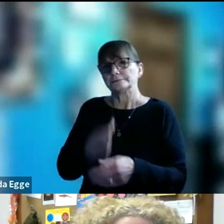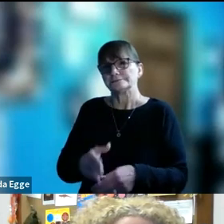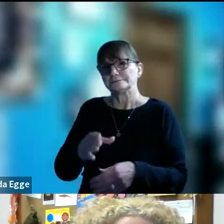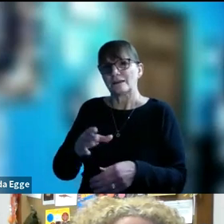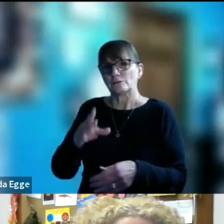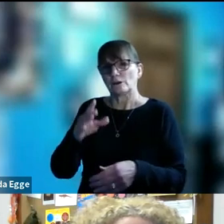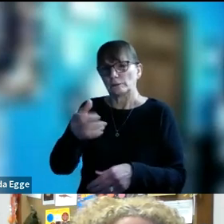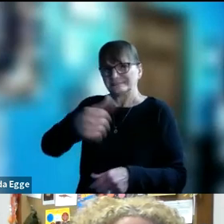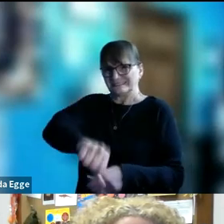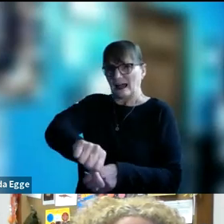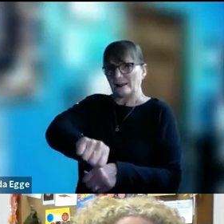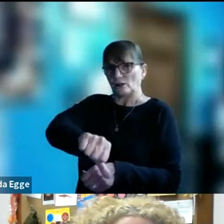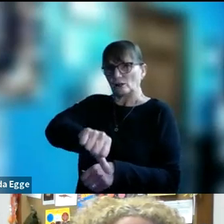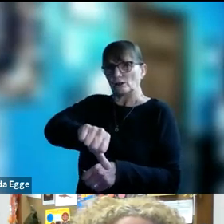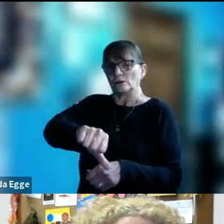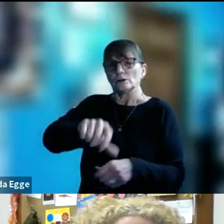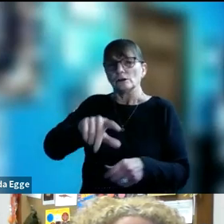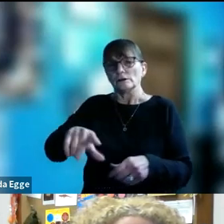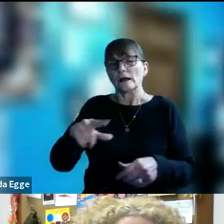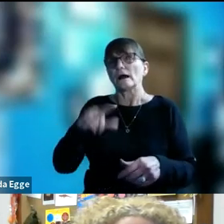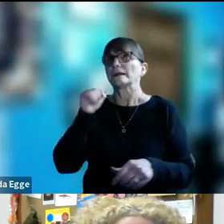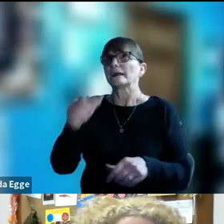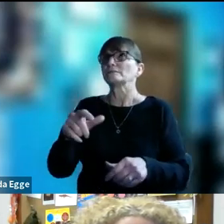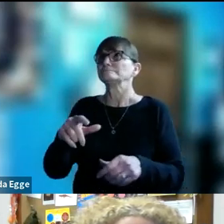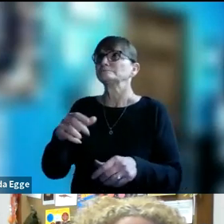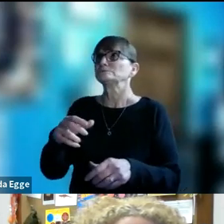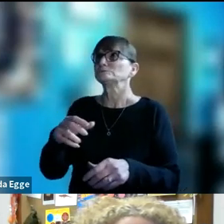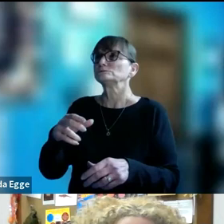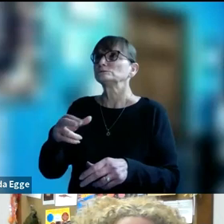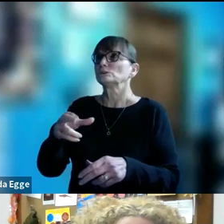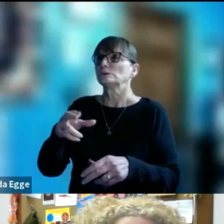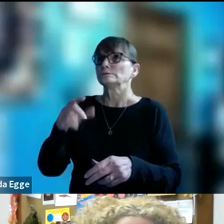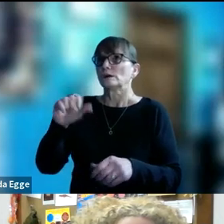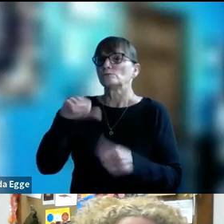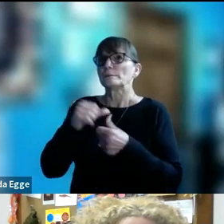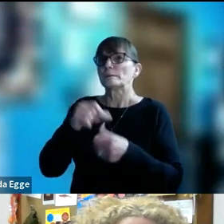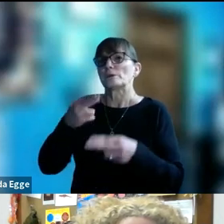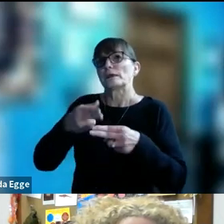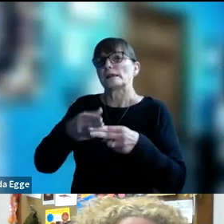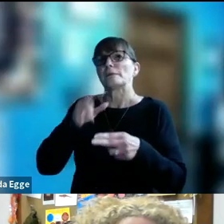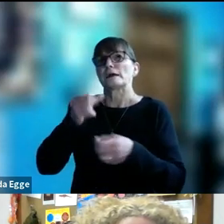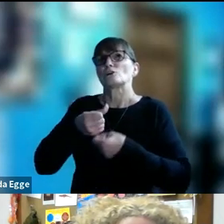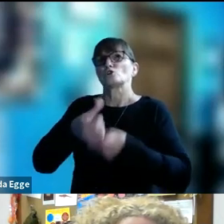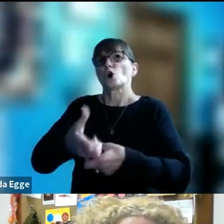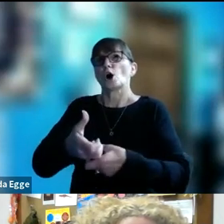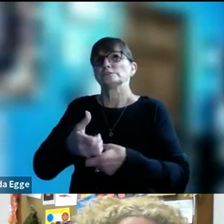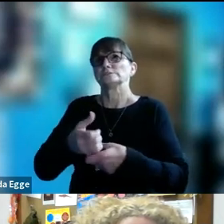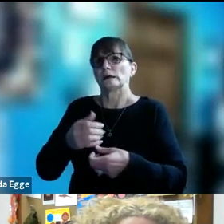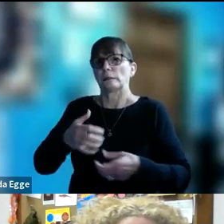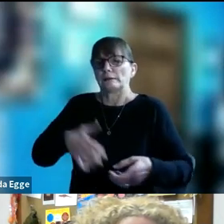es que no recuerdo el nombre de la afección. Hay una condición que puede causar como náuseas y vómitos.